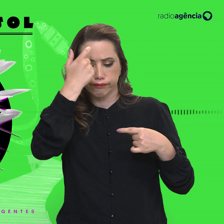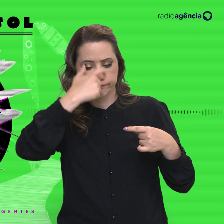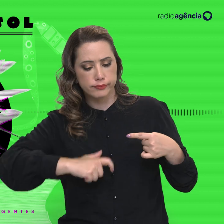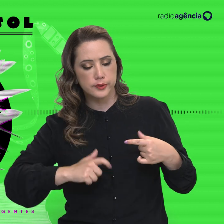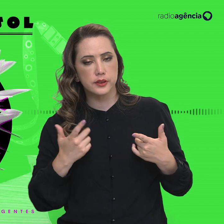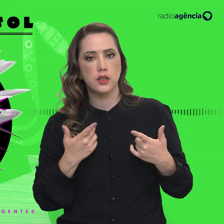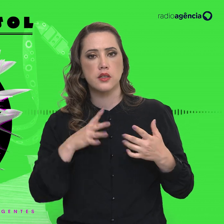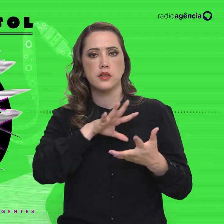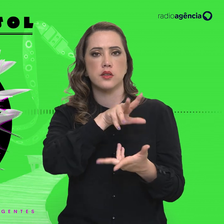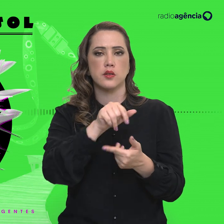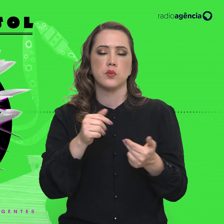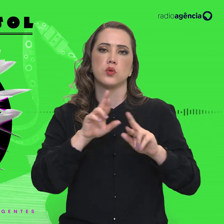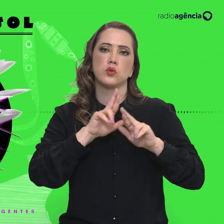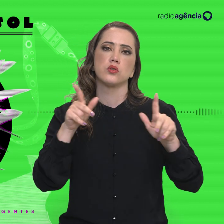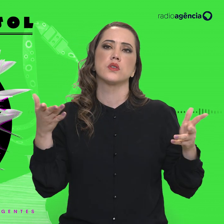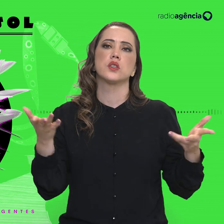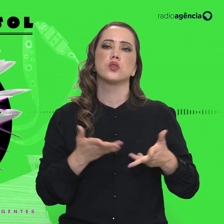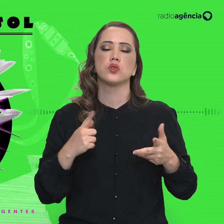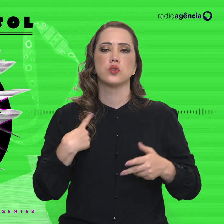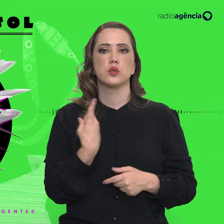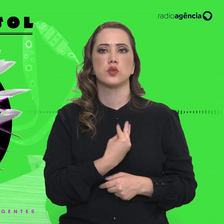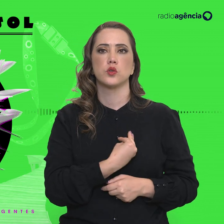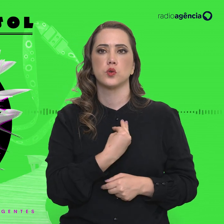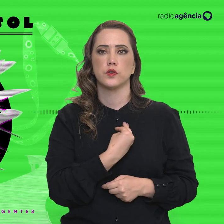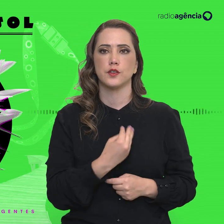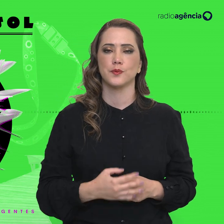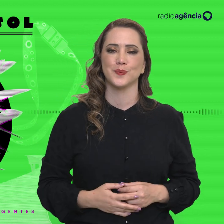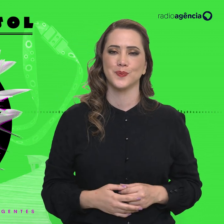diferente hoje, né? Que tá, que a gente tá vivendo aí. [mudando o canal da tv] 🎶